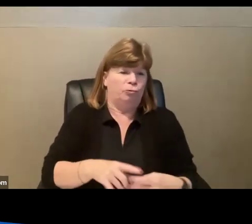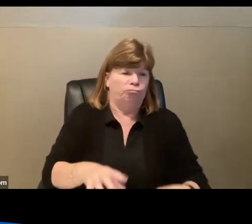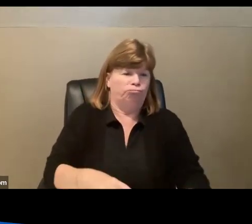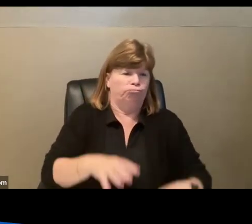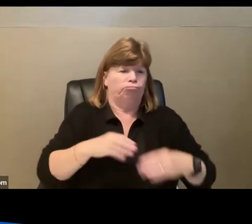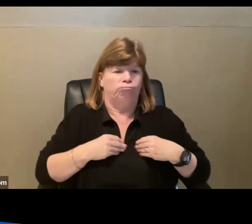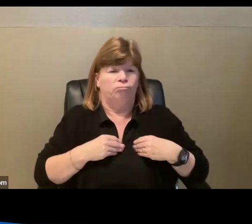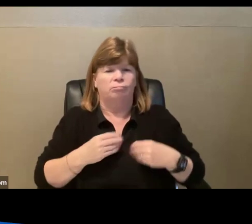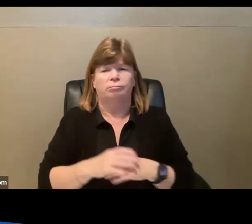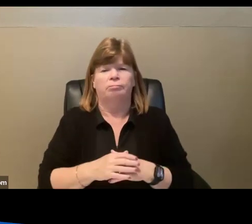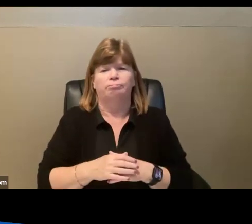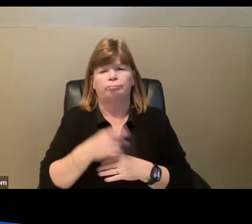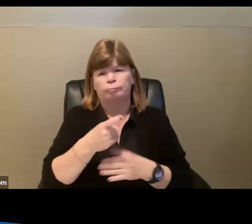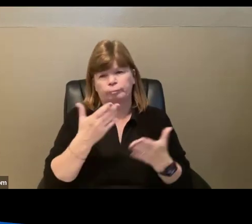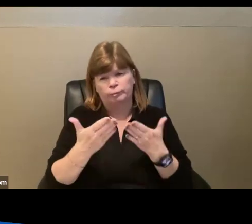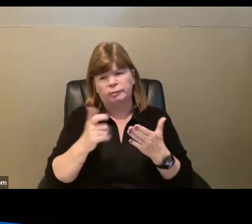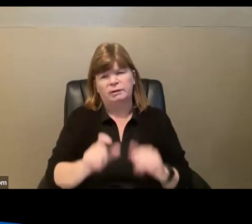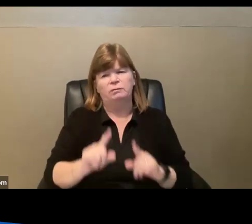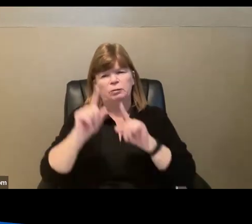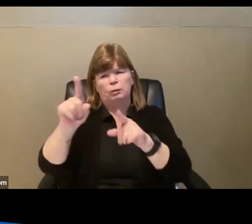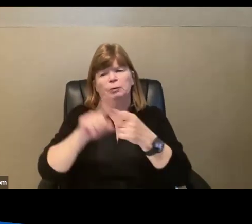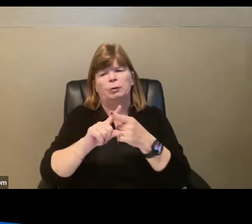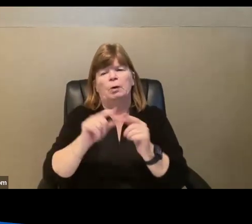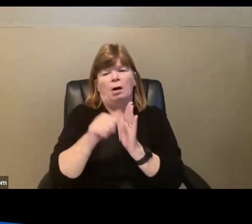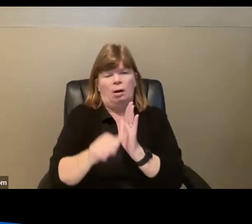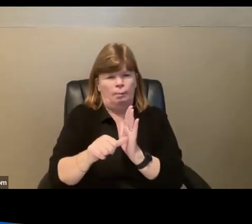Probablemente tendrías que ir al quirófano para que te tomaran una